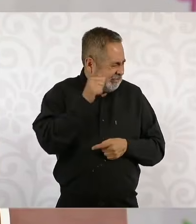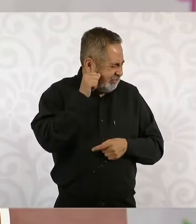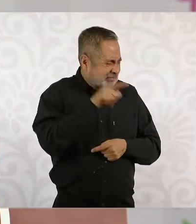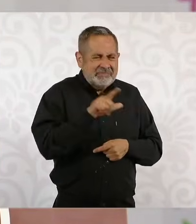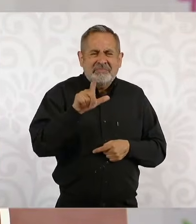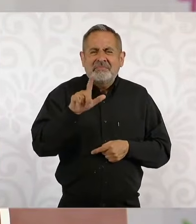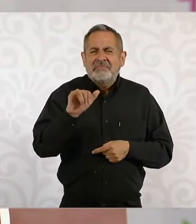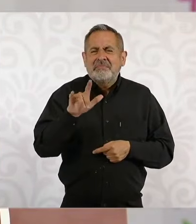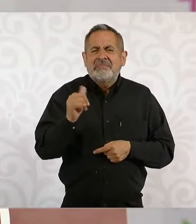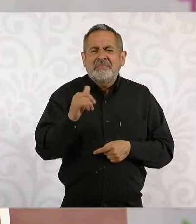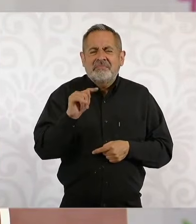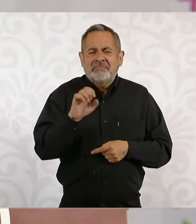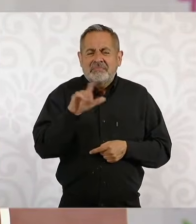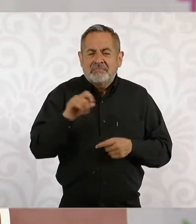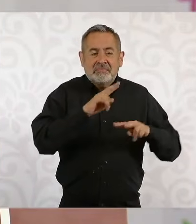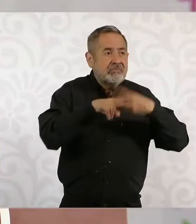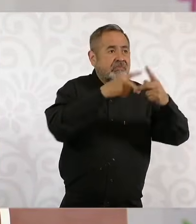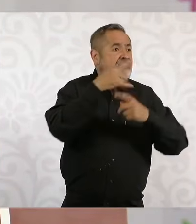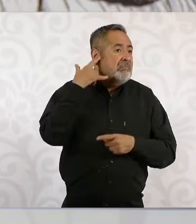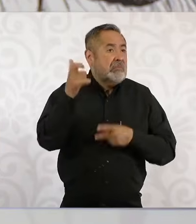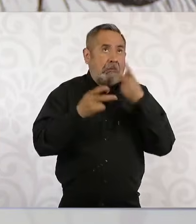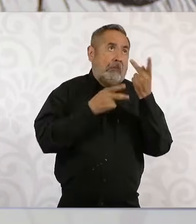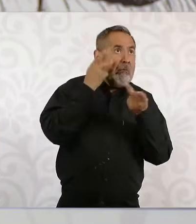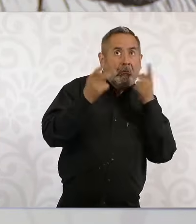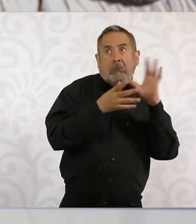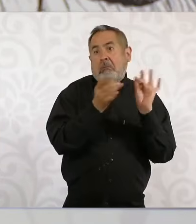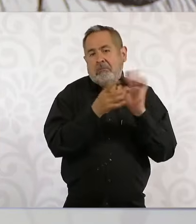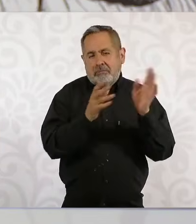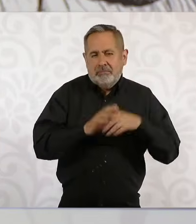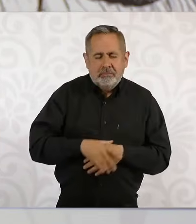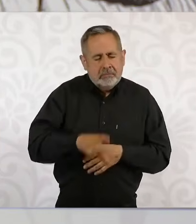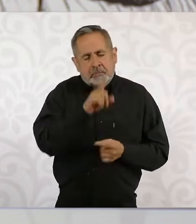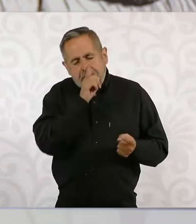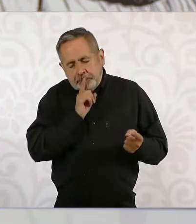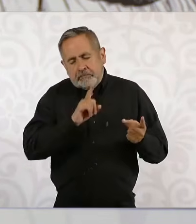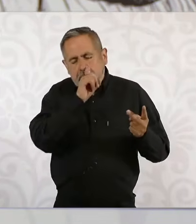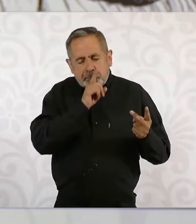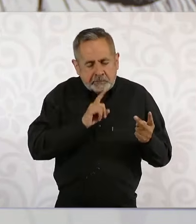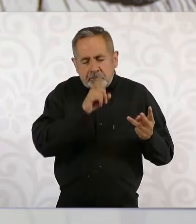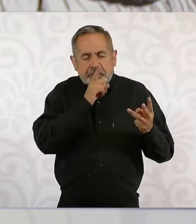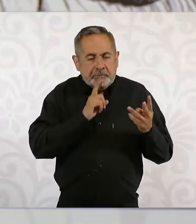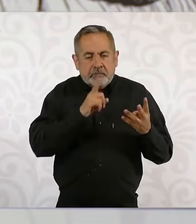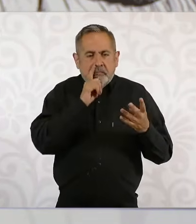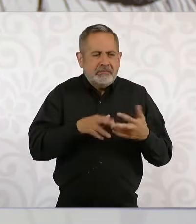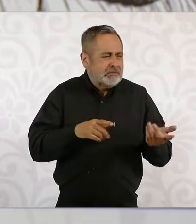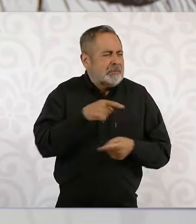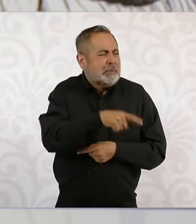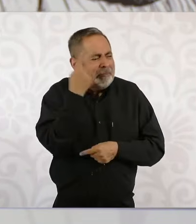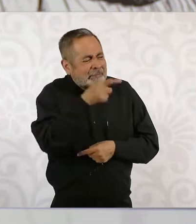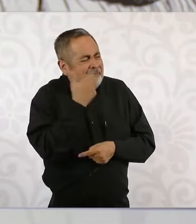en en California. Primero diciendo mentiras y segundo, ¿qué busca? O sea, ¿para qué se